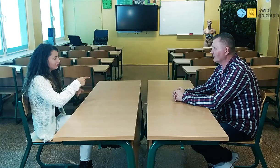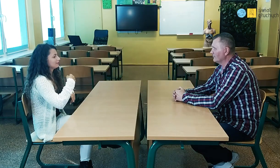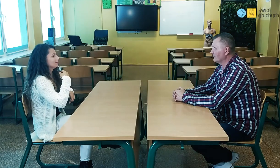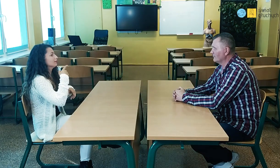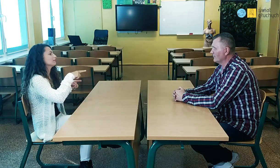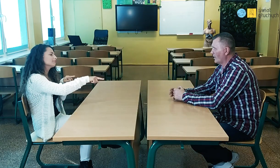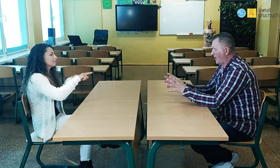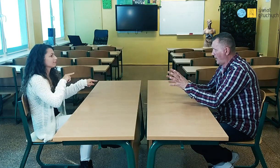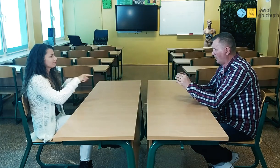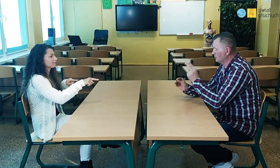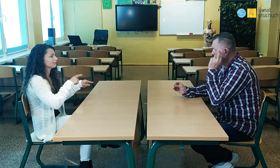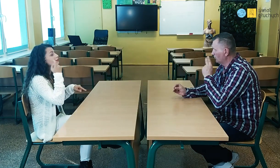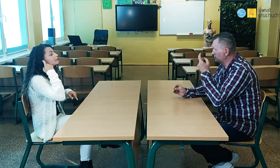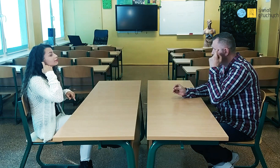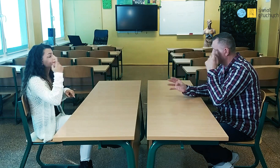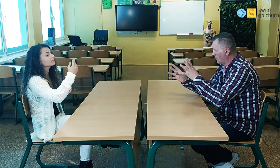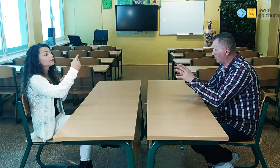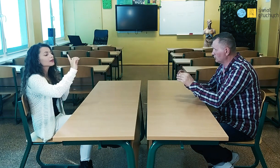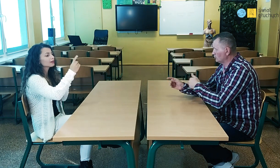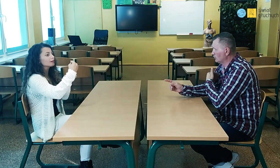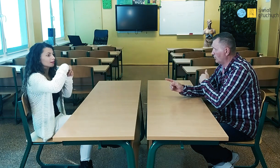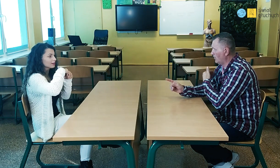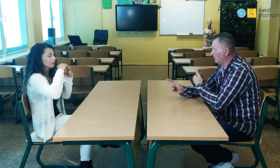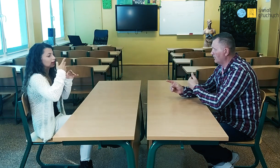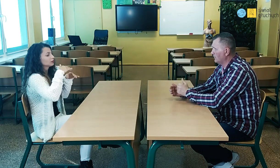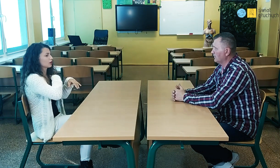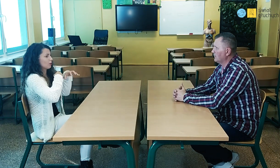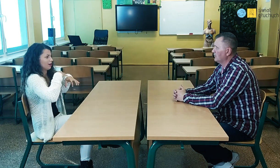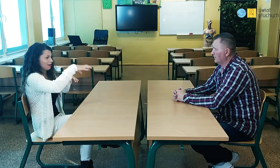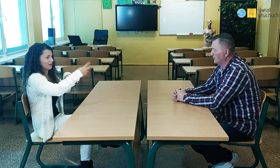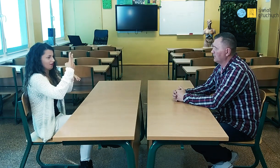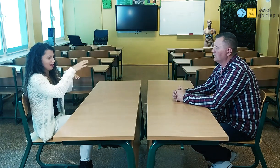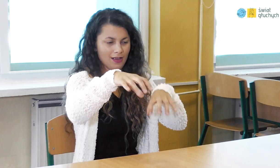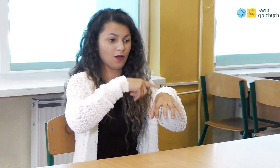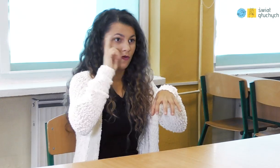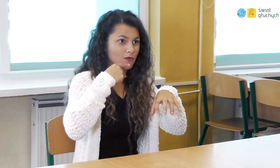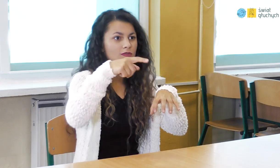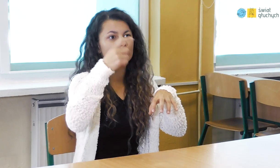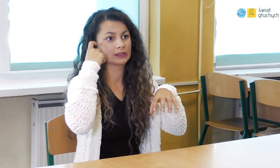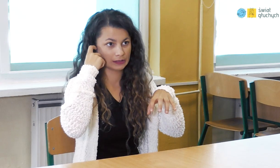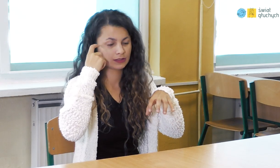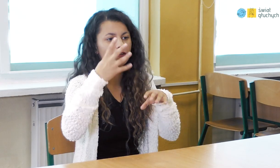Chodziłaś do szkoły gdzie byli głusi i słyszący, razem? Były dwie oddzielne szkoły.